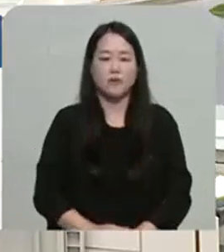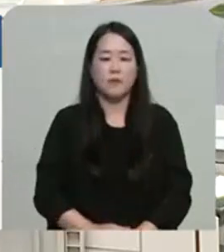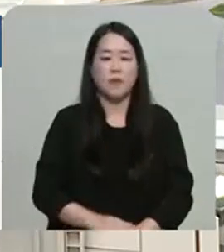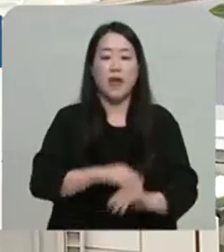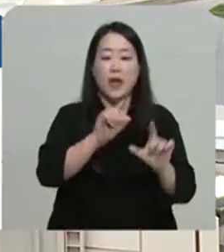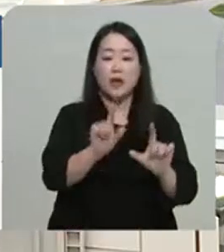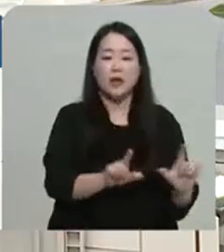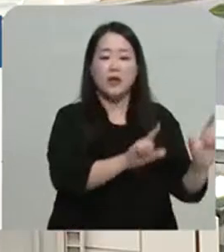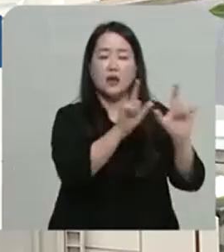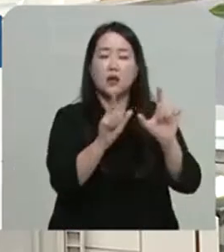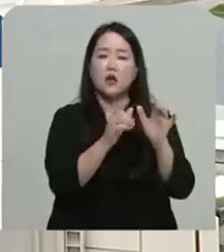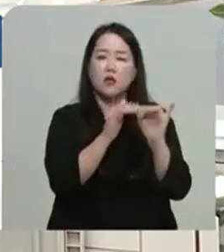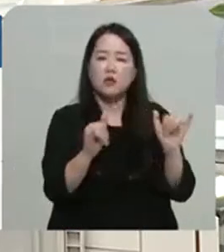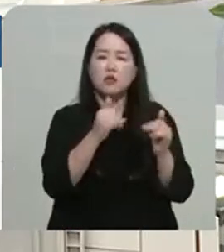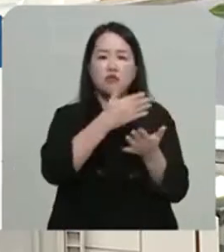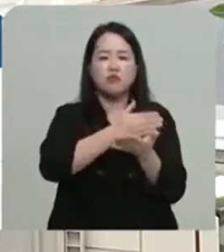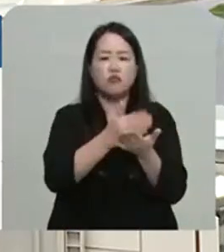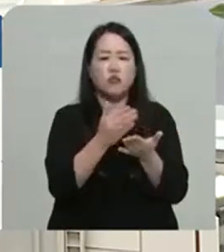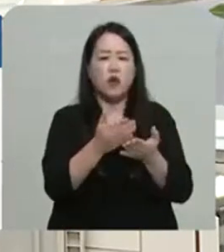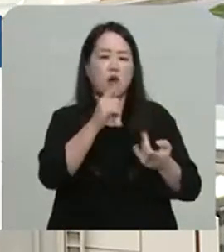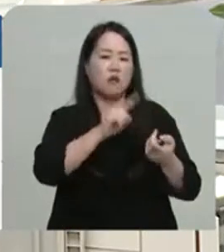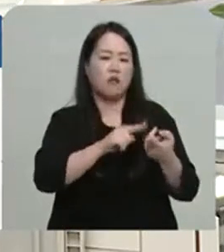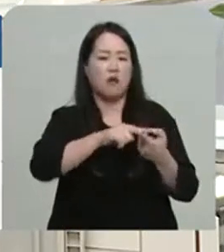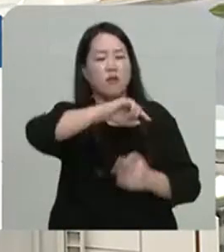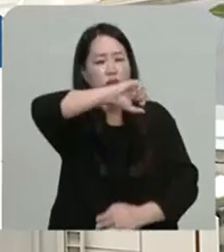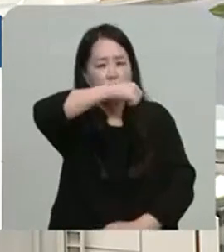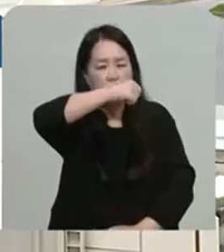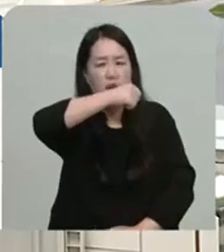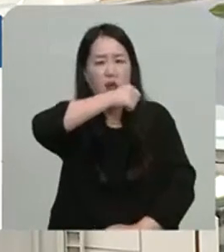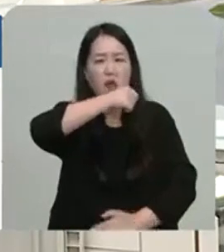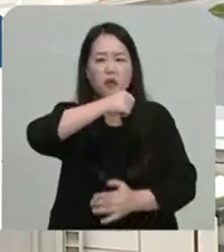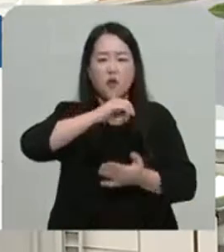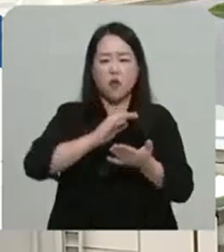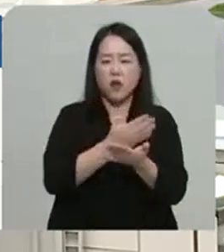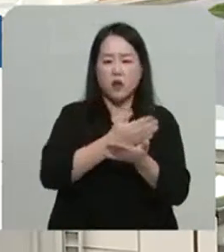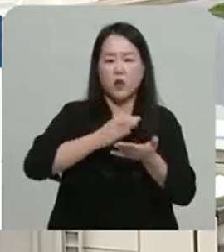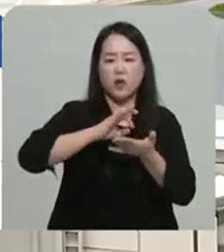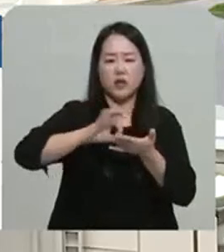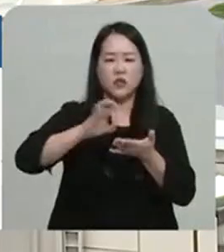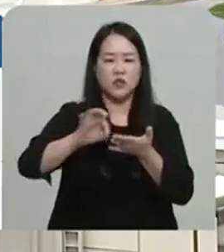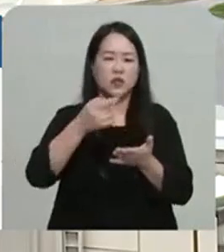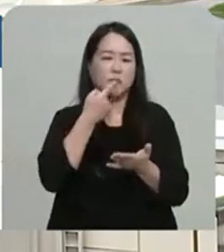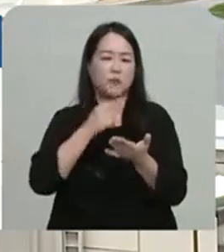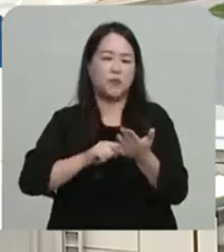하기가 쉽지 않은 상황입니다. 이러한 여건에서 지방소멸대응기금을 통해